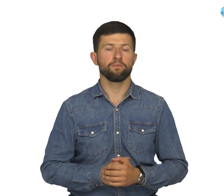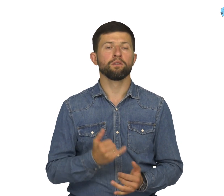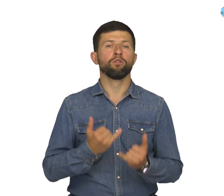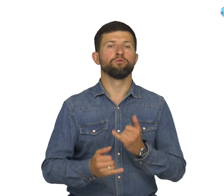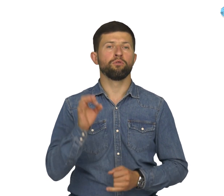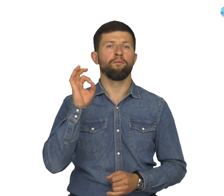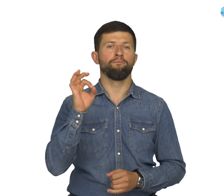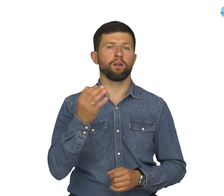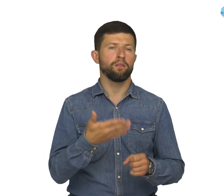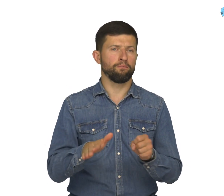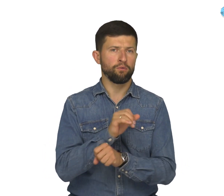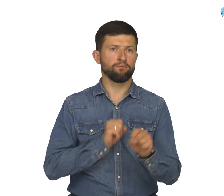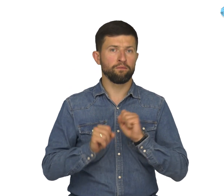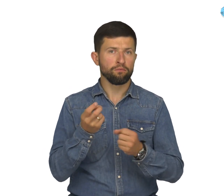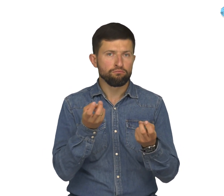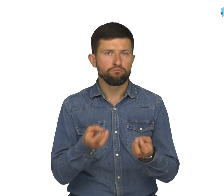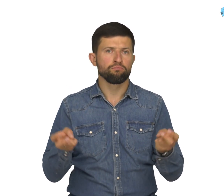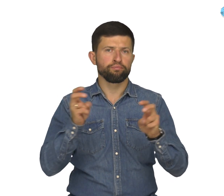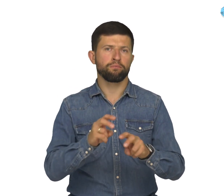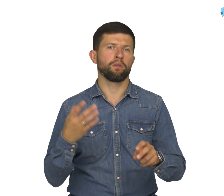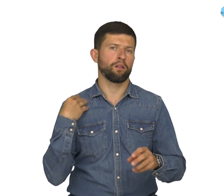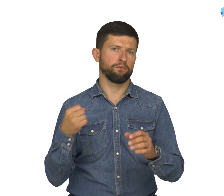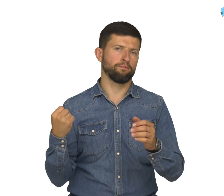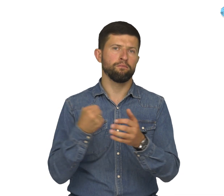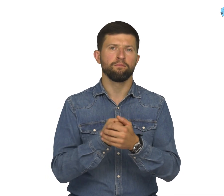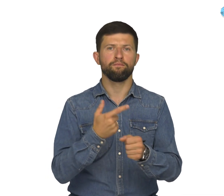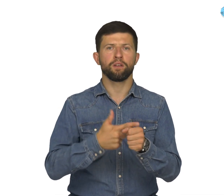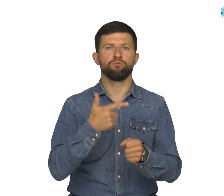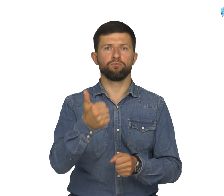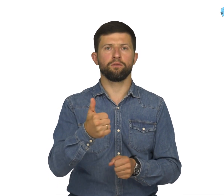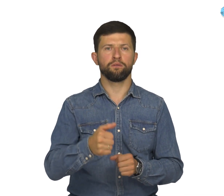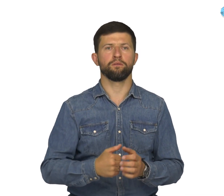jeżeli niepełnosprawność powstała w wieku do ukończenia 21 roku życia